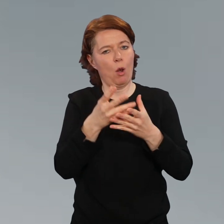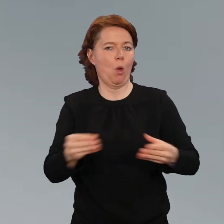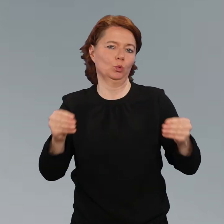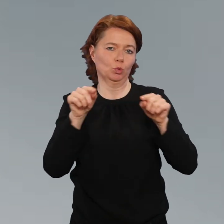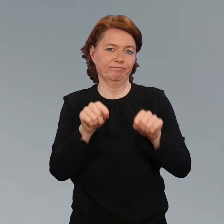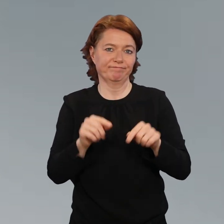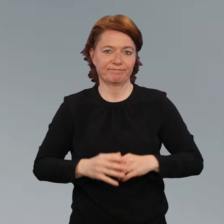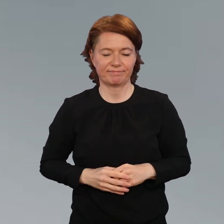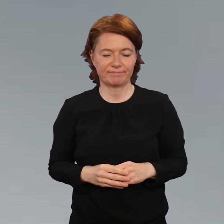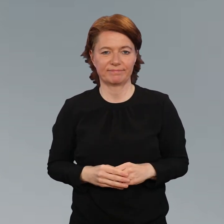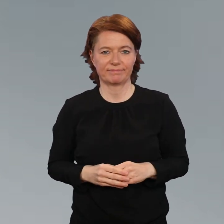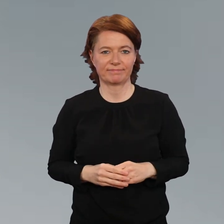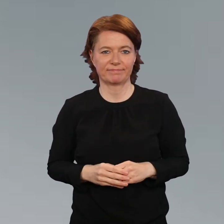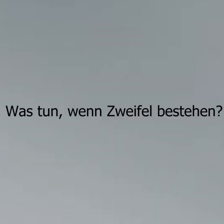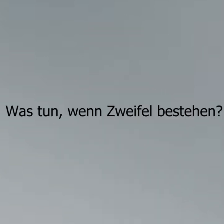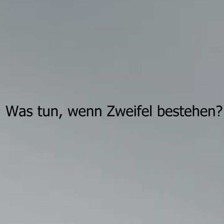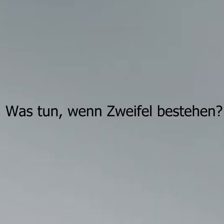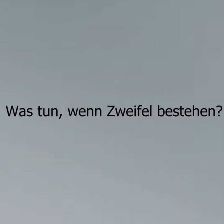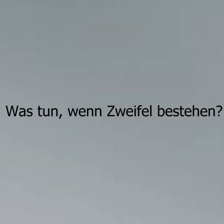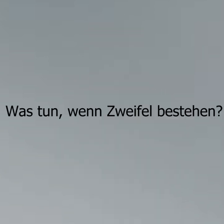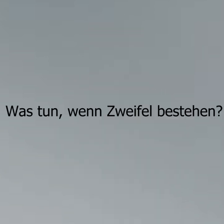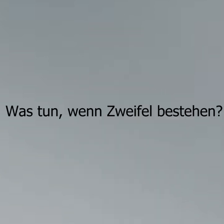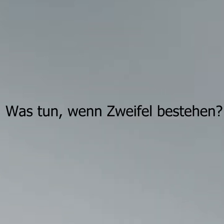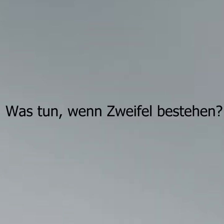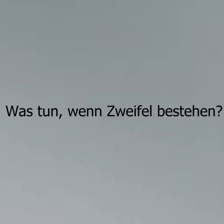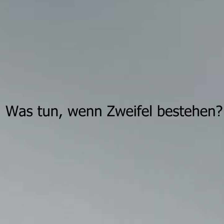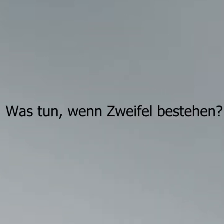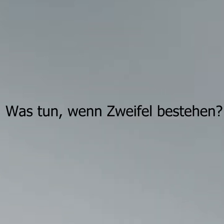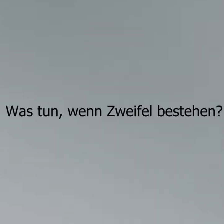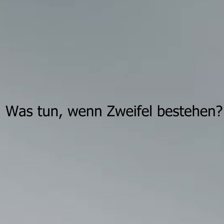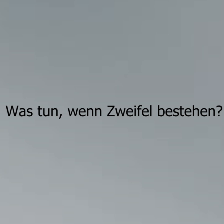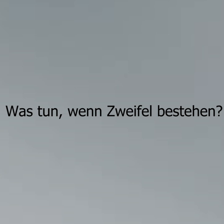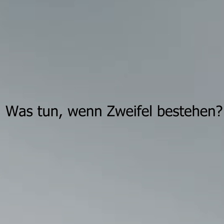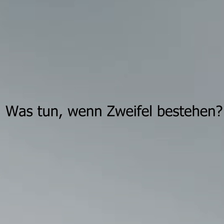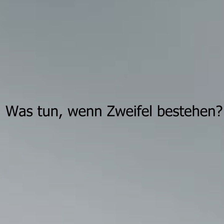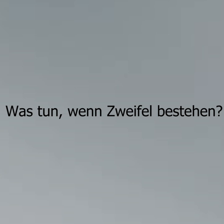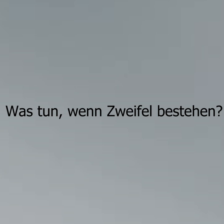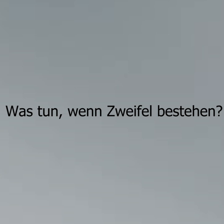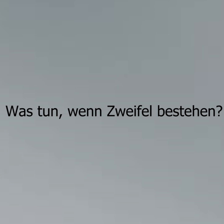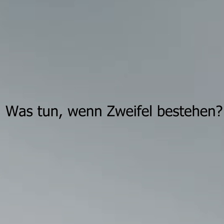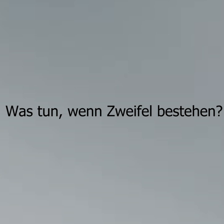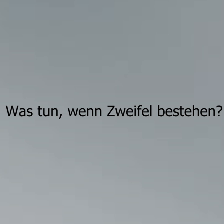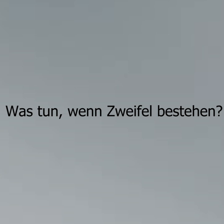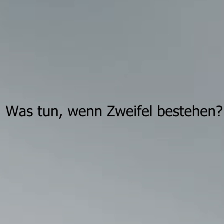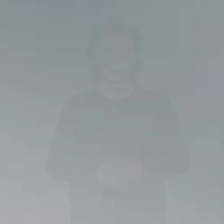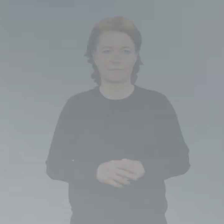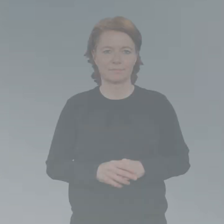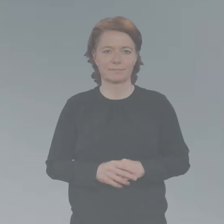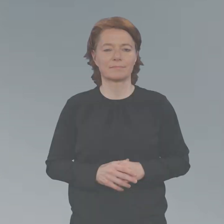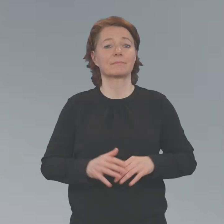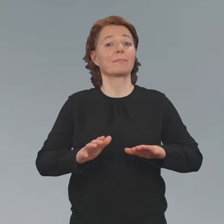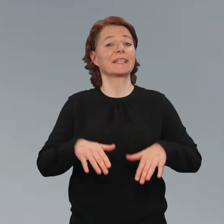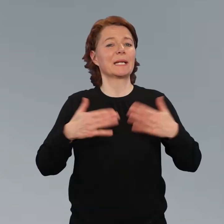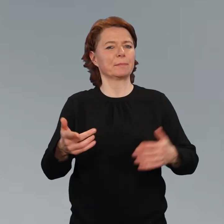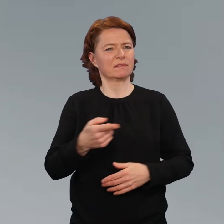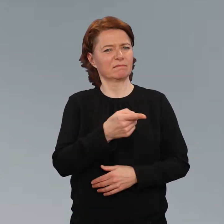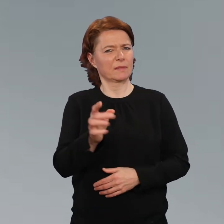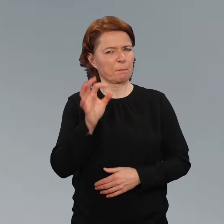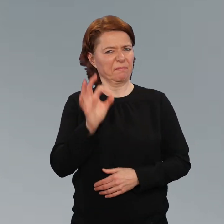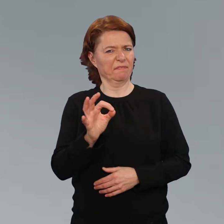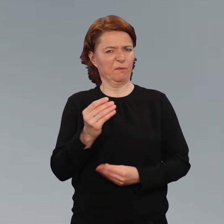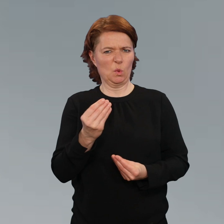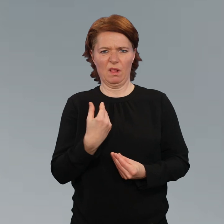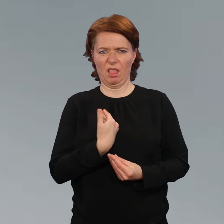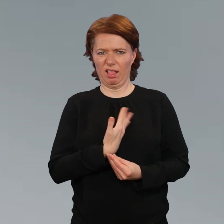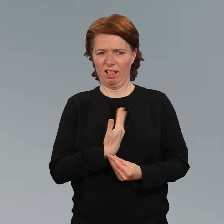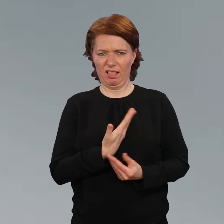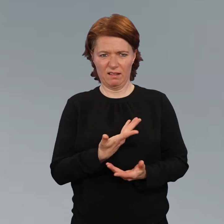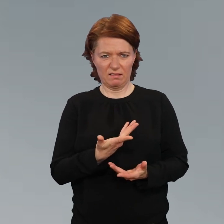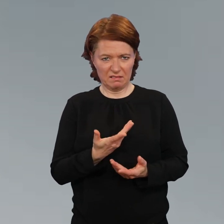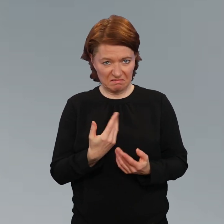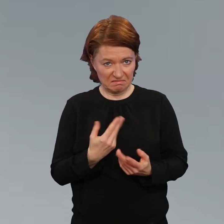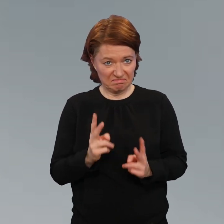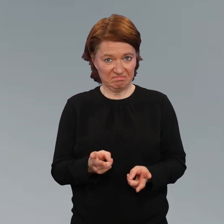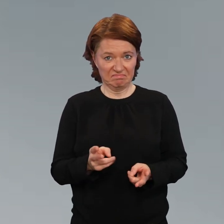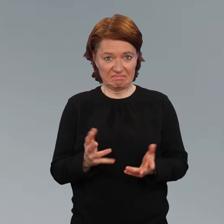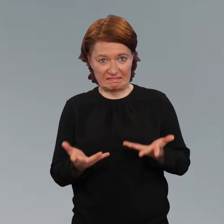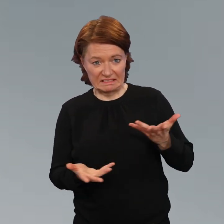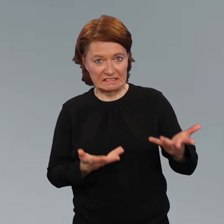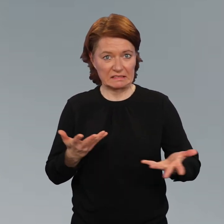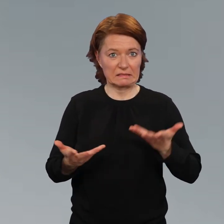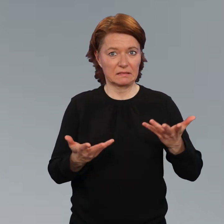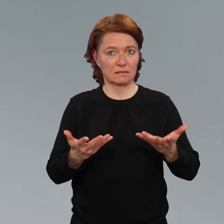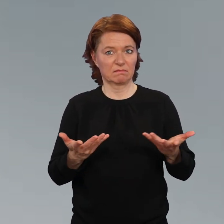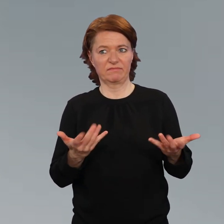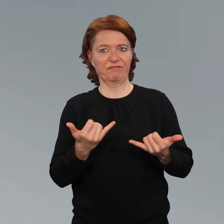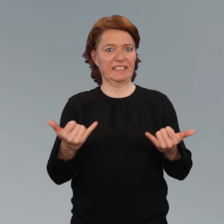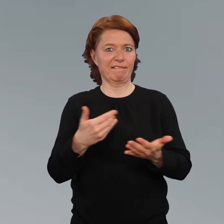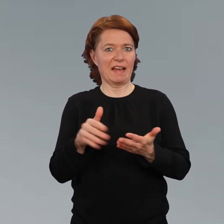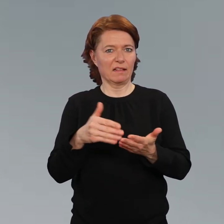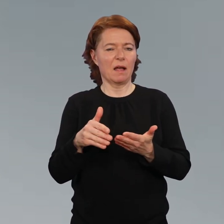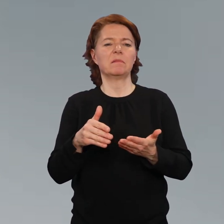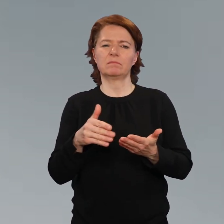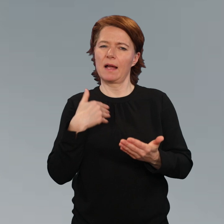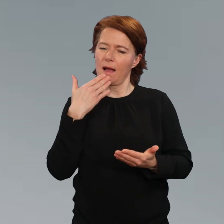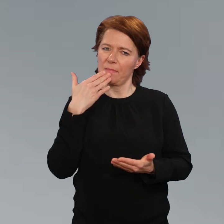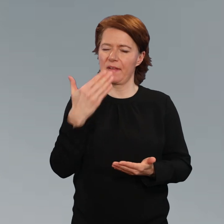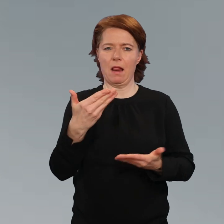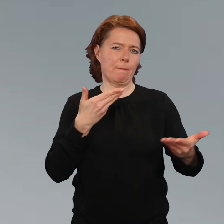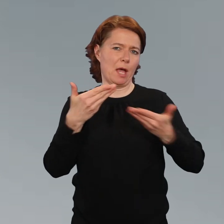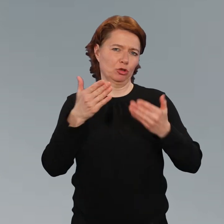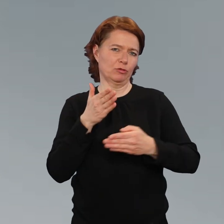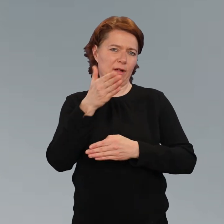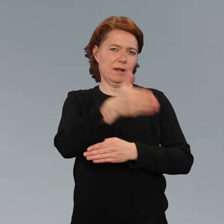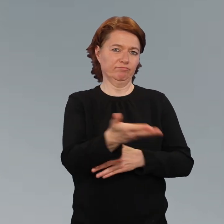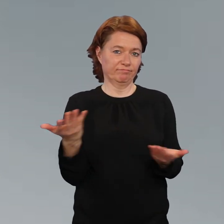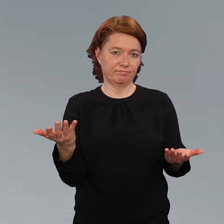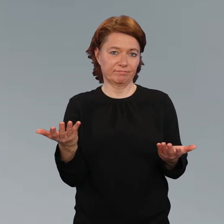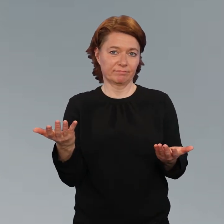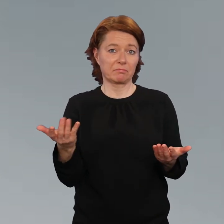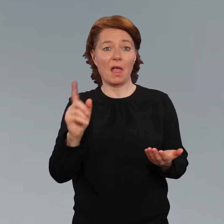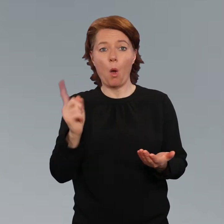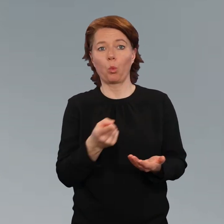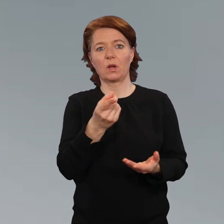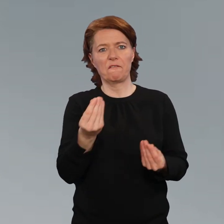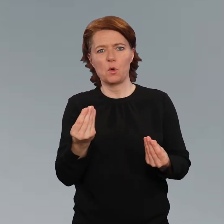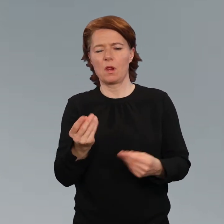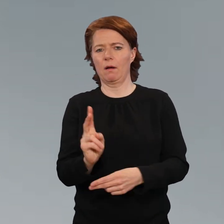Bei Unsicherheiten empfehlen wir, sich an Beratungsstellen zu wenden. Auch wenn man glaubt, auf Betrug hereingefallen